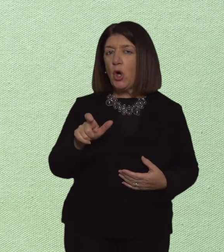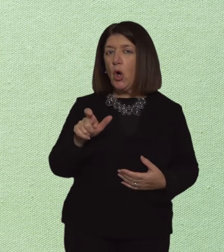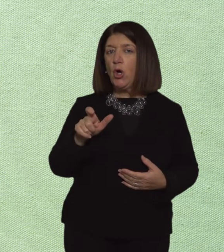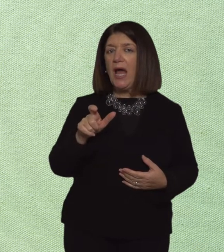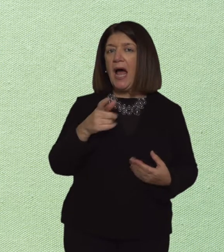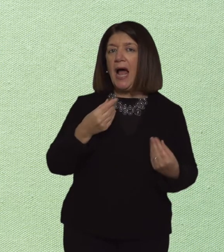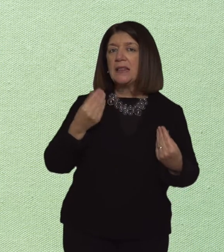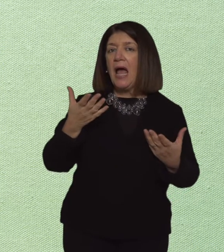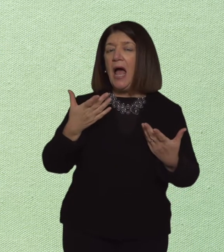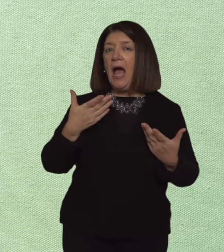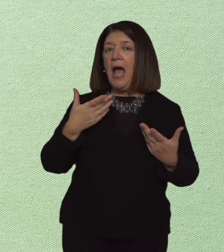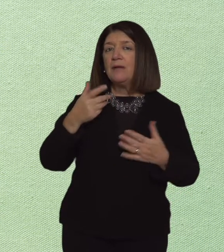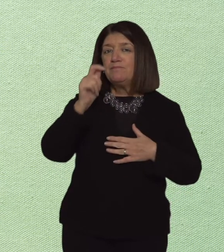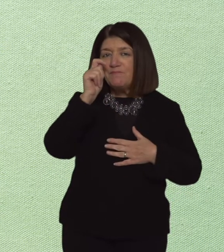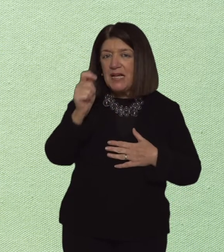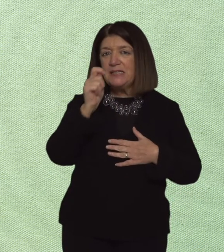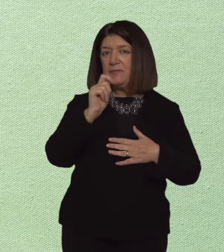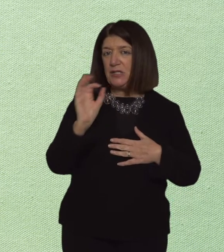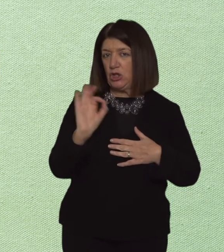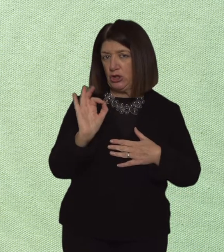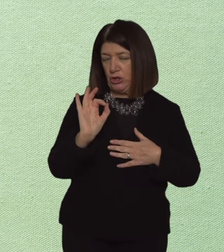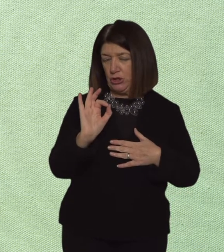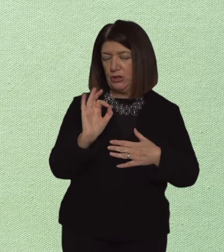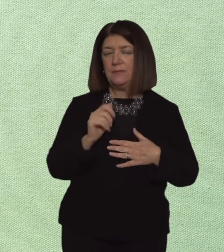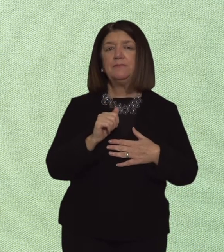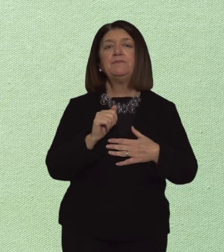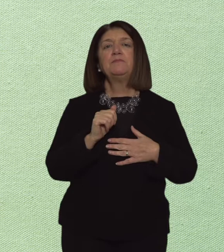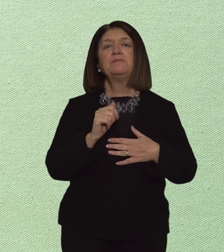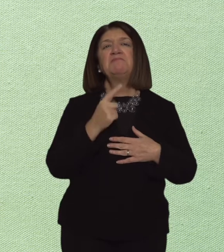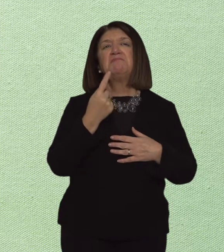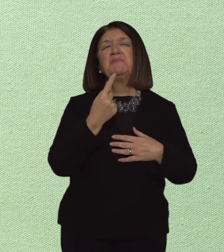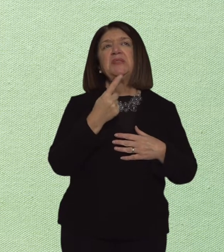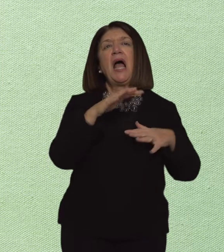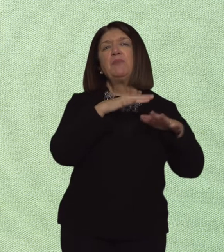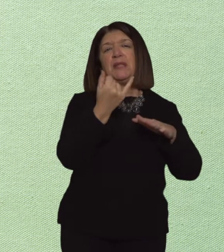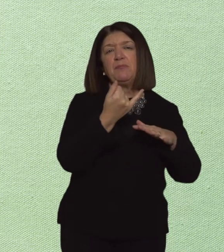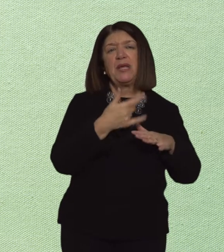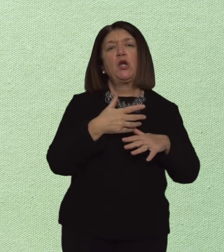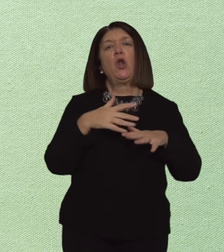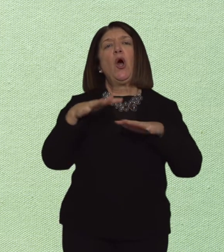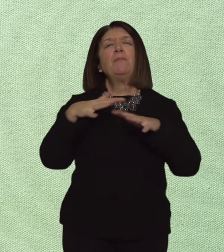situazioni più complesse, che riguardano Stati e Nazioni, si possono scatenare dei veri e propri